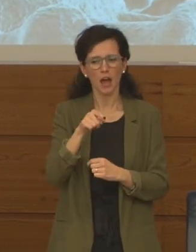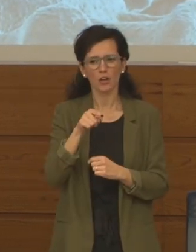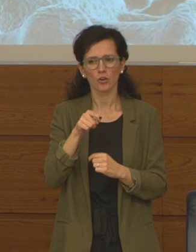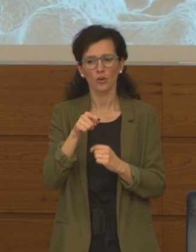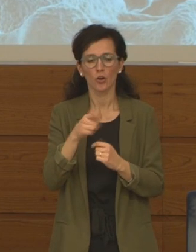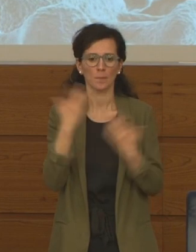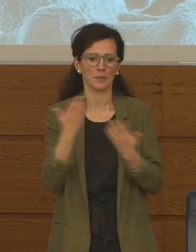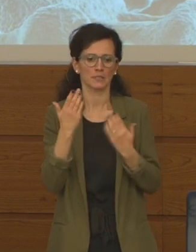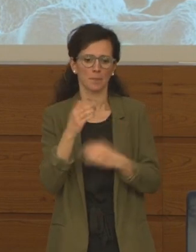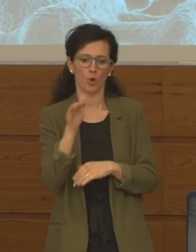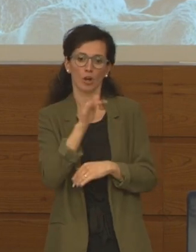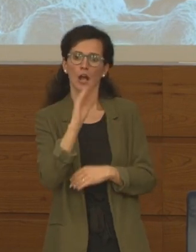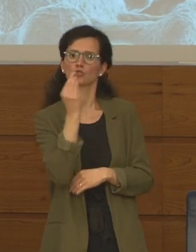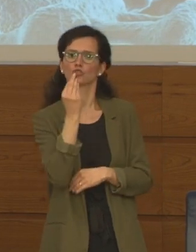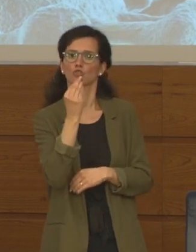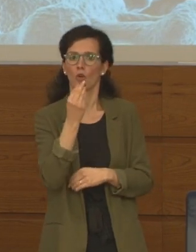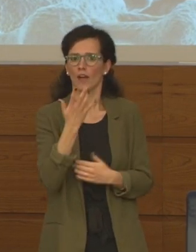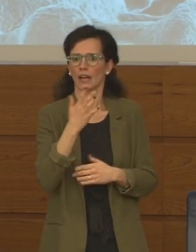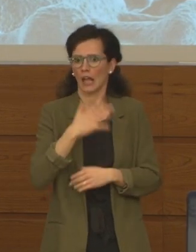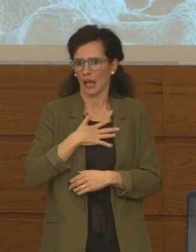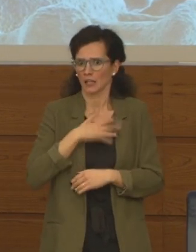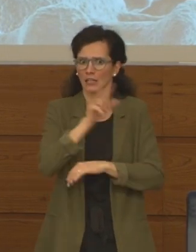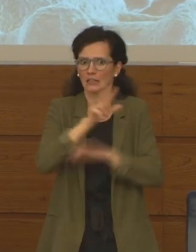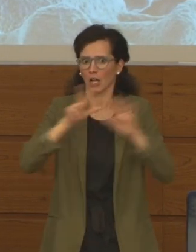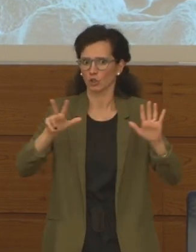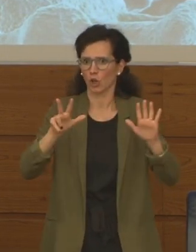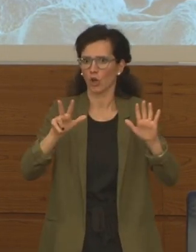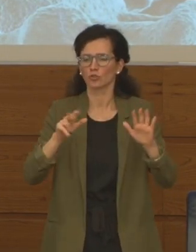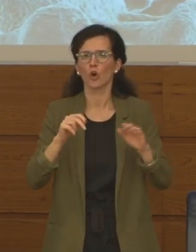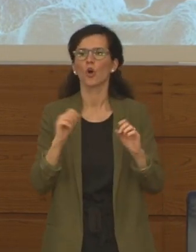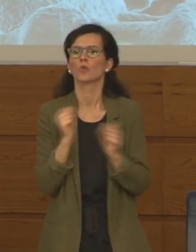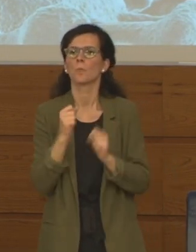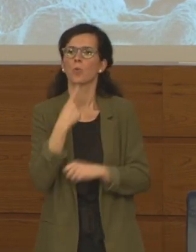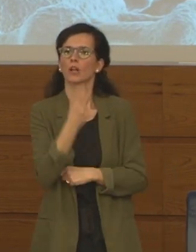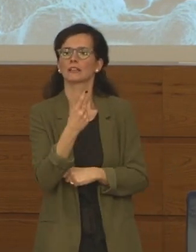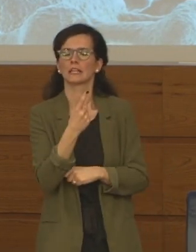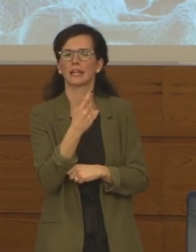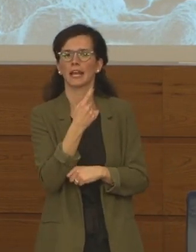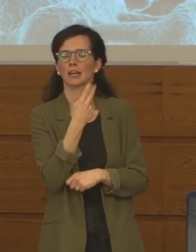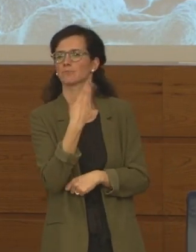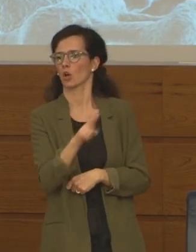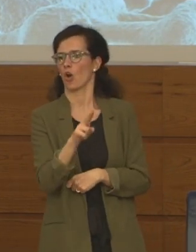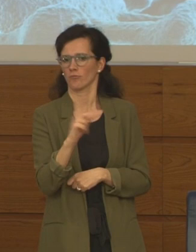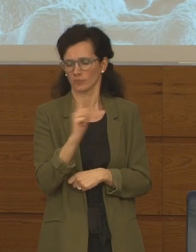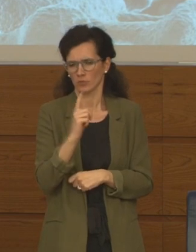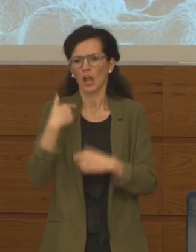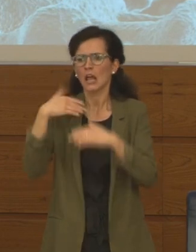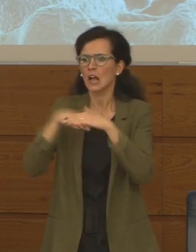questo giovane di 38 anni è inutile negarlo perché dopo non è che noi nascondiamo niente ai cittadini, può capitare più